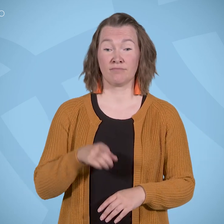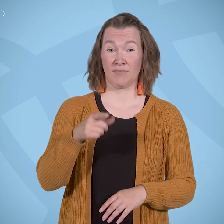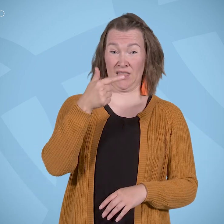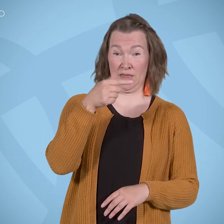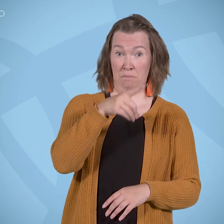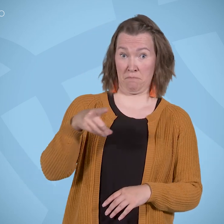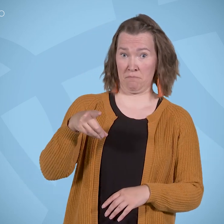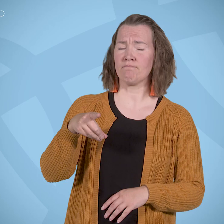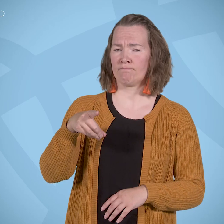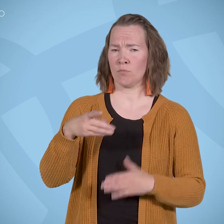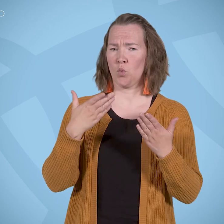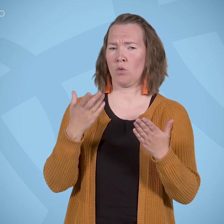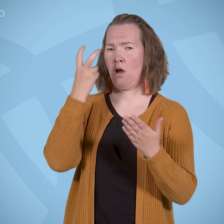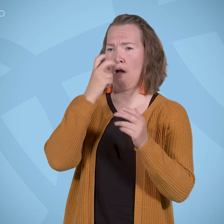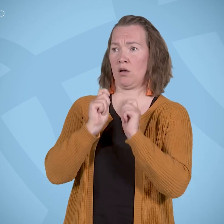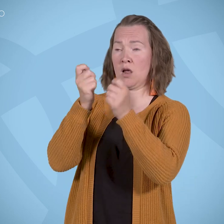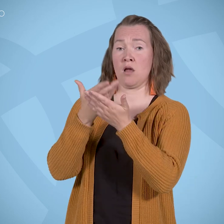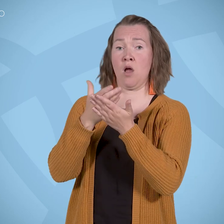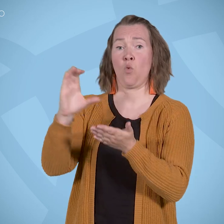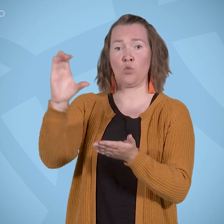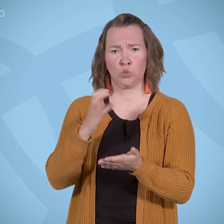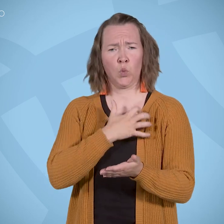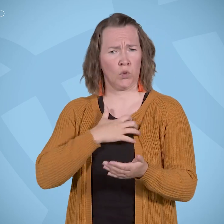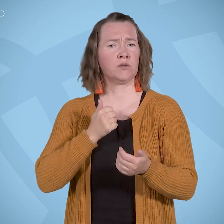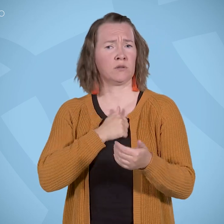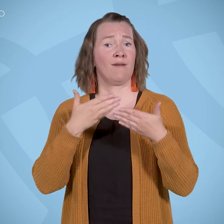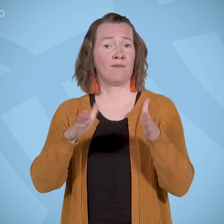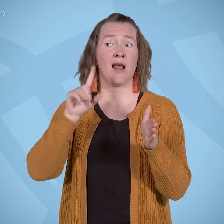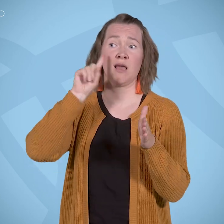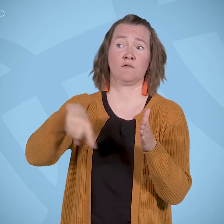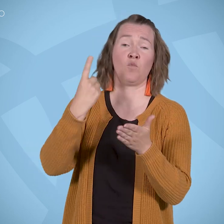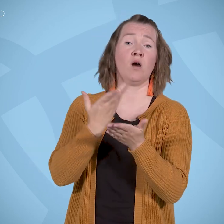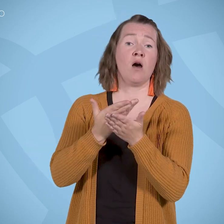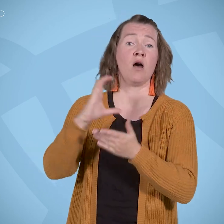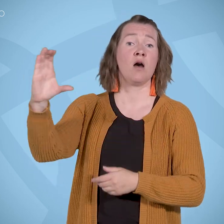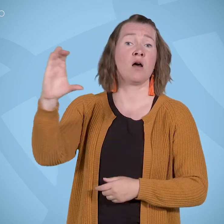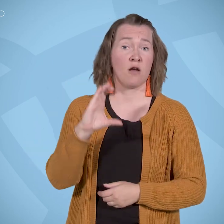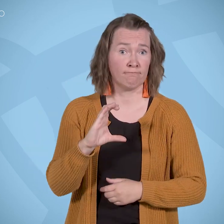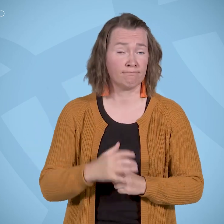TPP hakee rahoitusta myös ensi vuodelle.